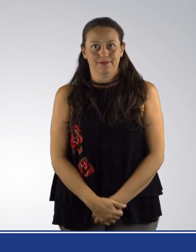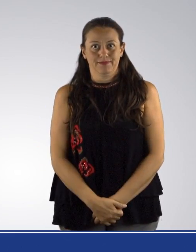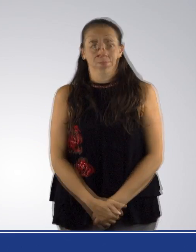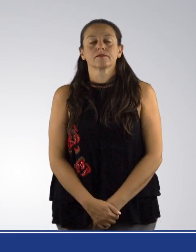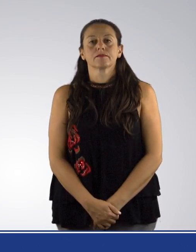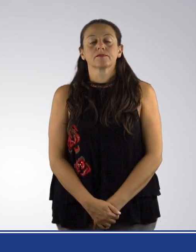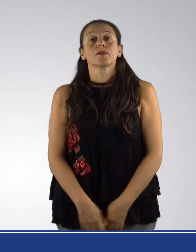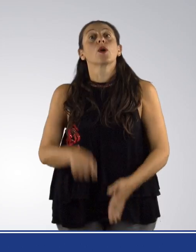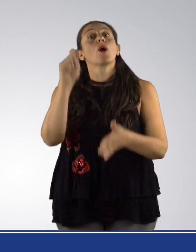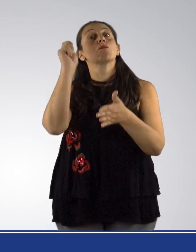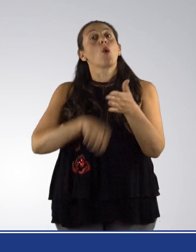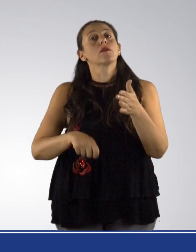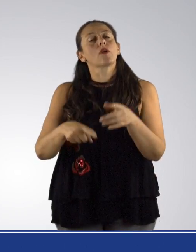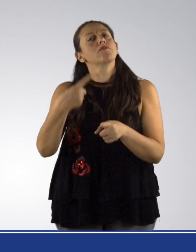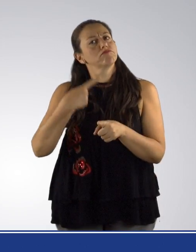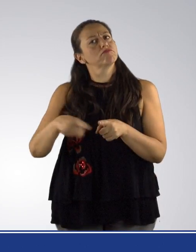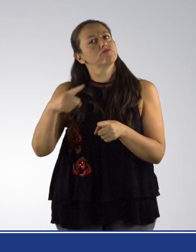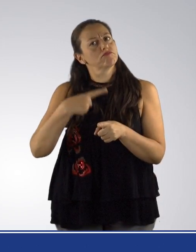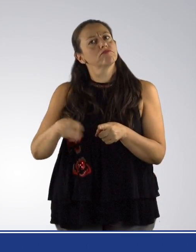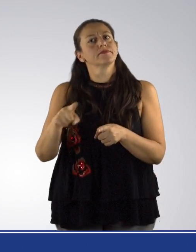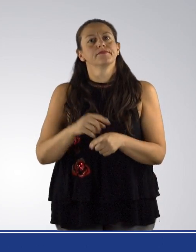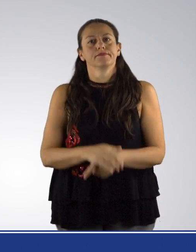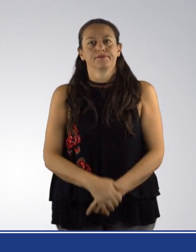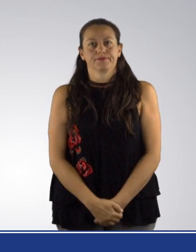Multe rateizzabili